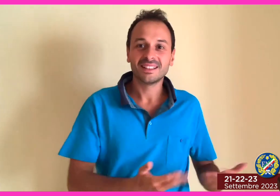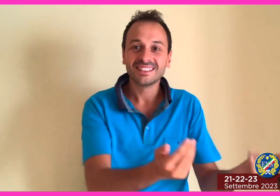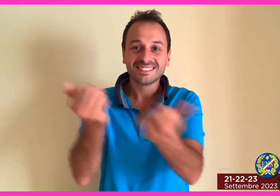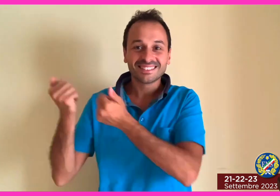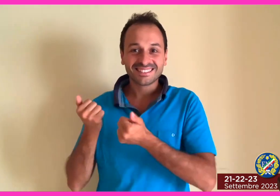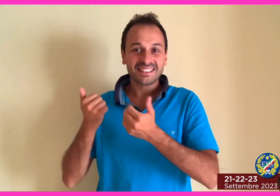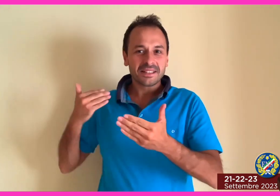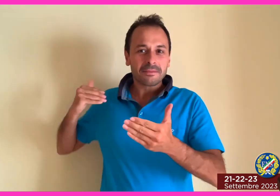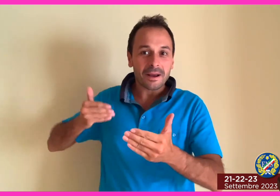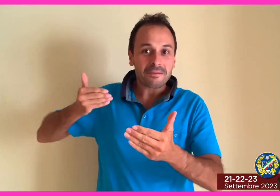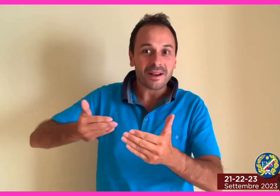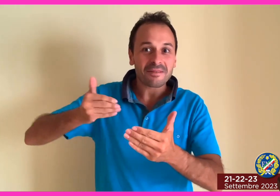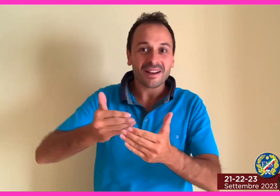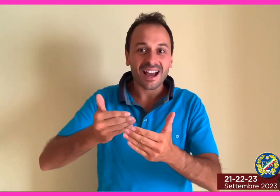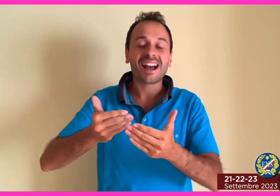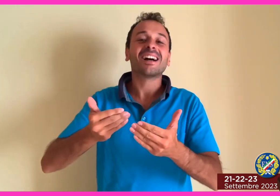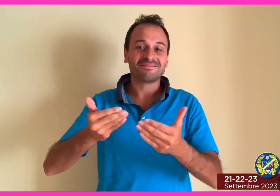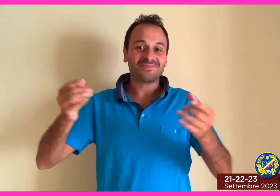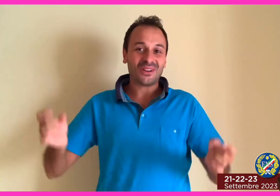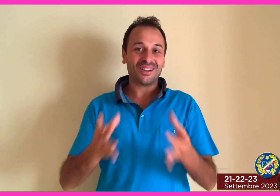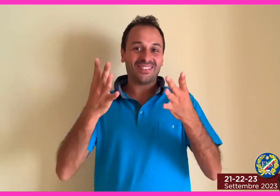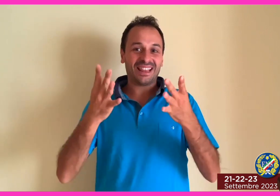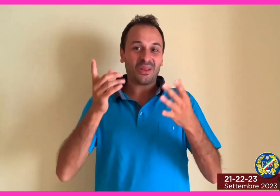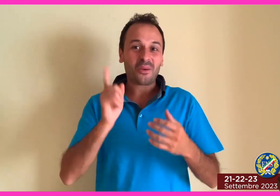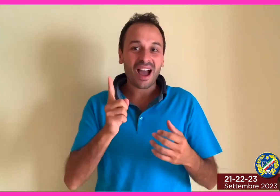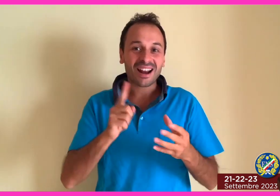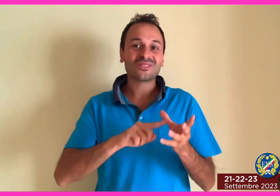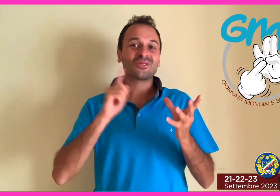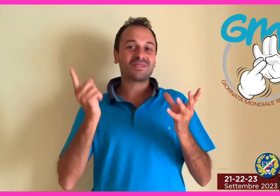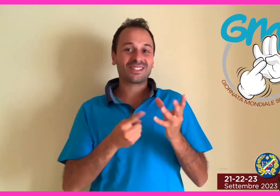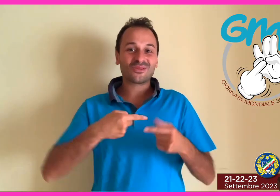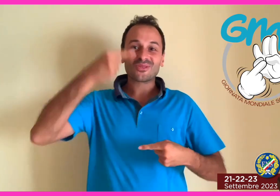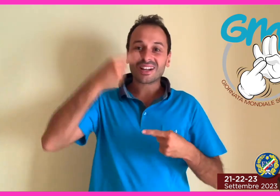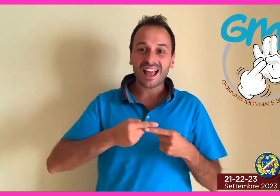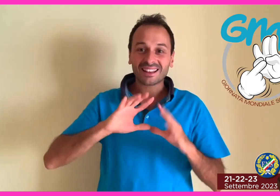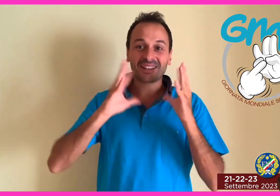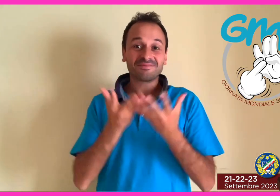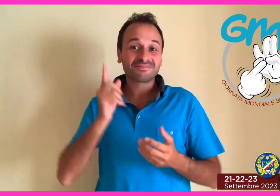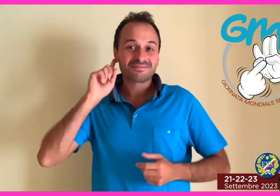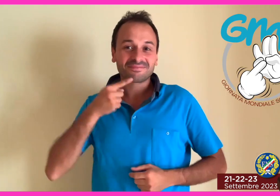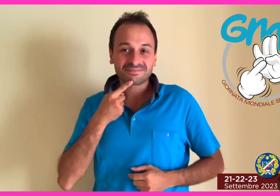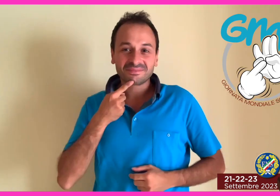Ciao a tutti! Si sta avvicinando l'evento della GMS, Giornata Mondiale del Sordo!